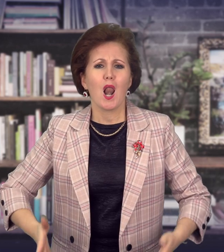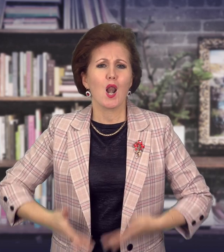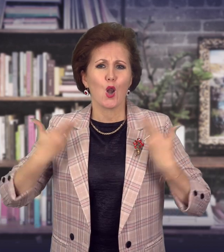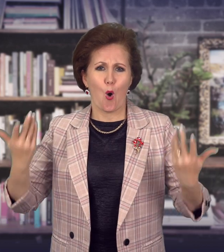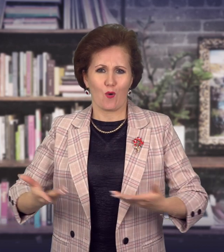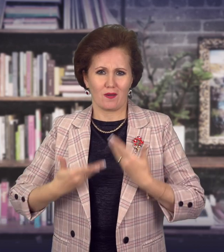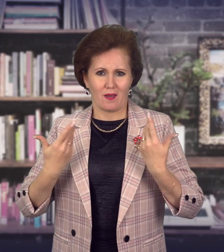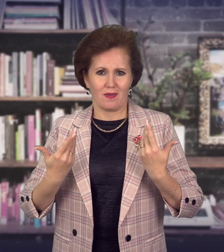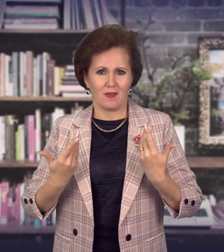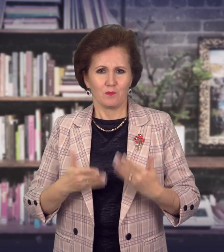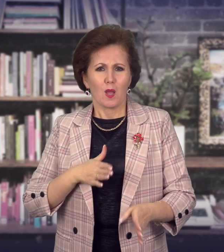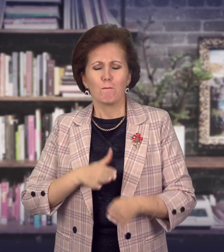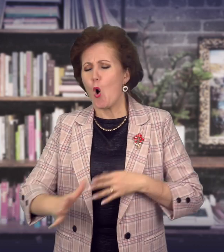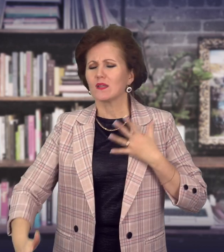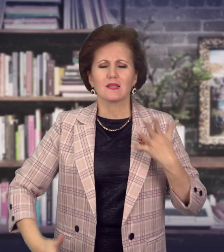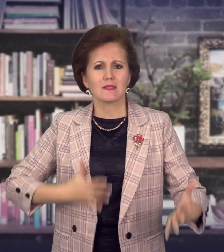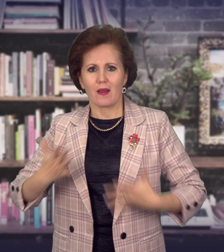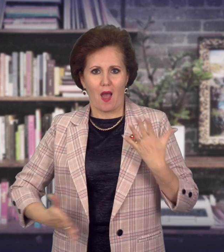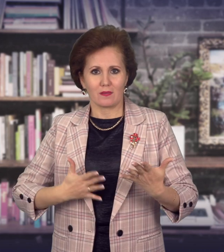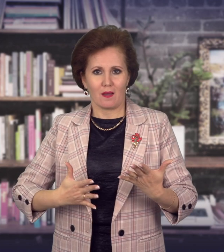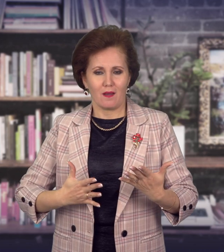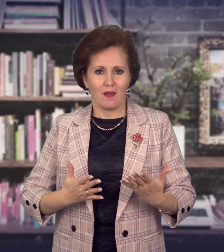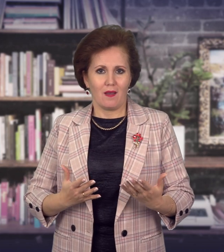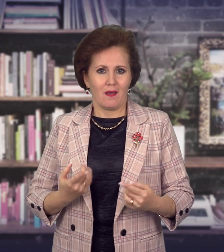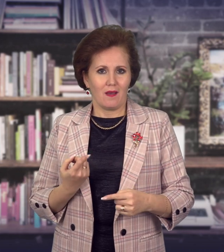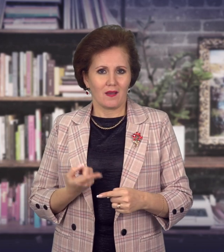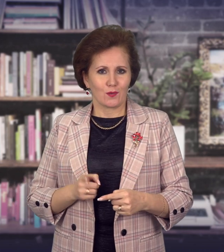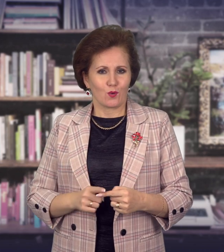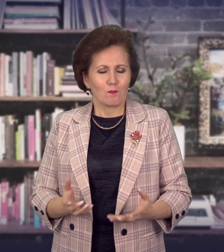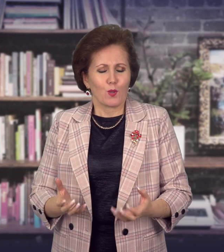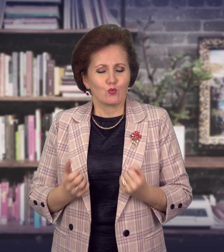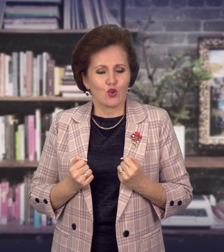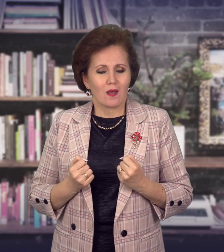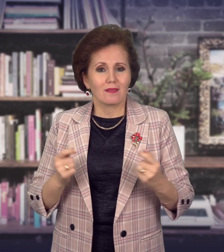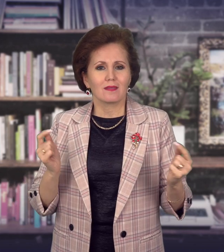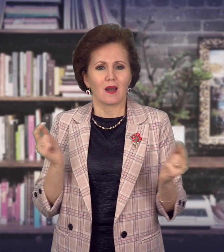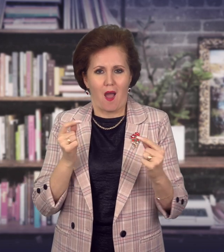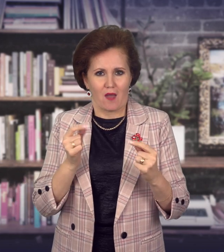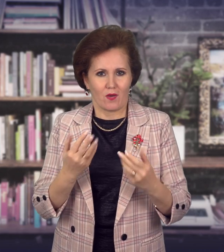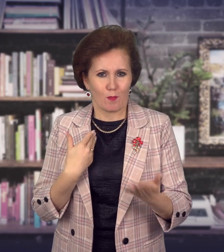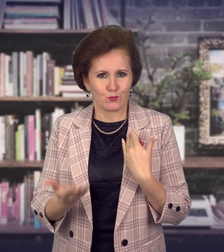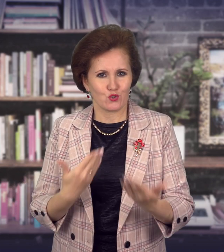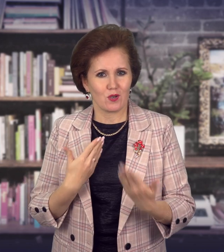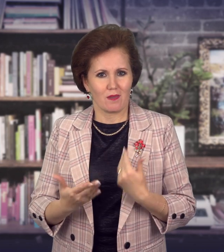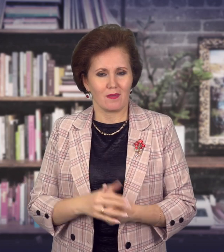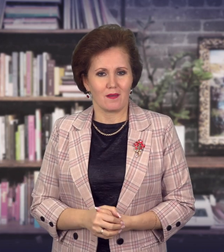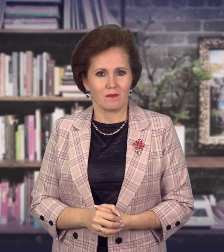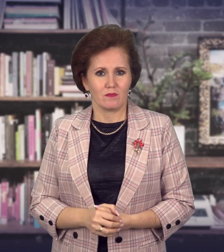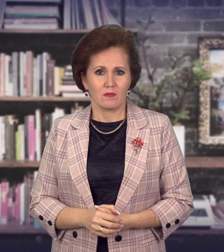Лёгкой, полной заряда, которая получает кайф от общения!